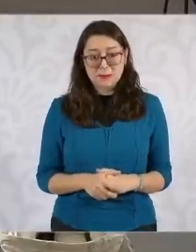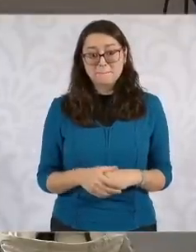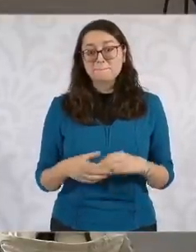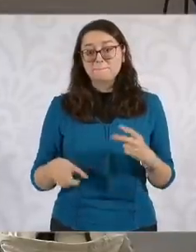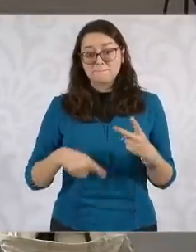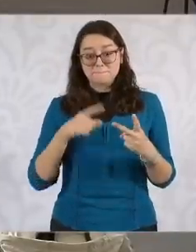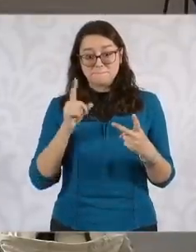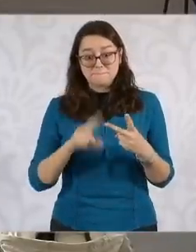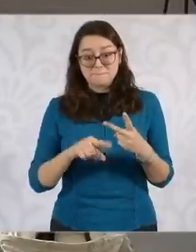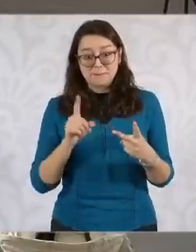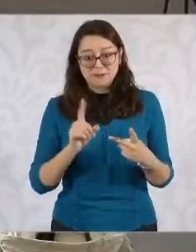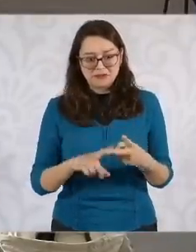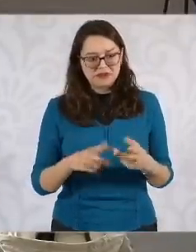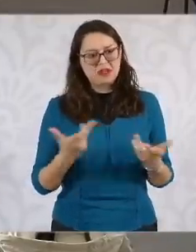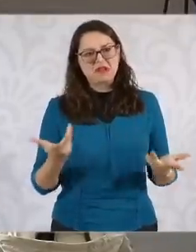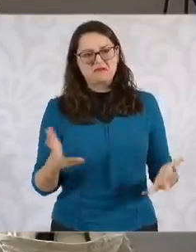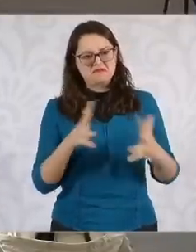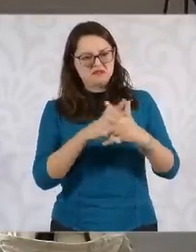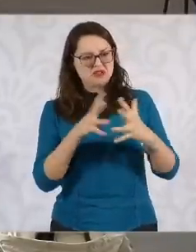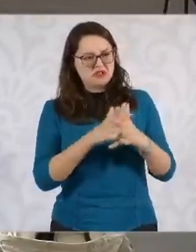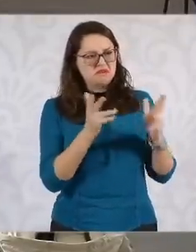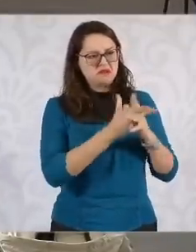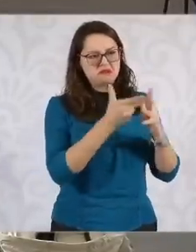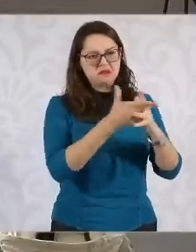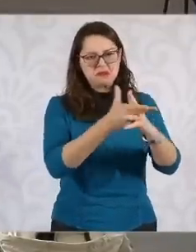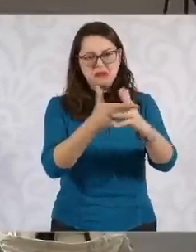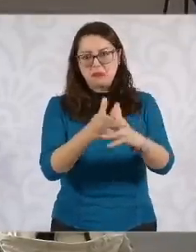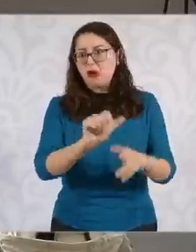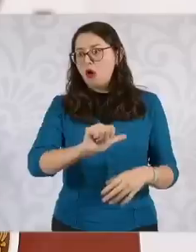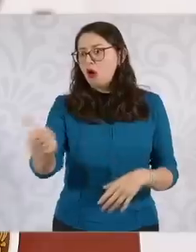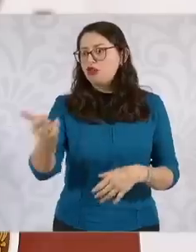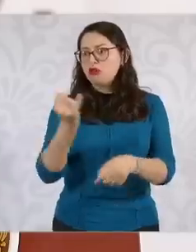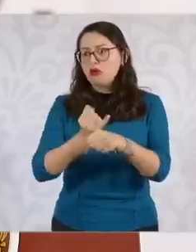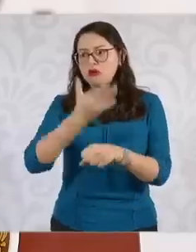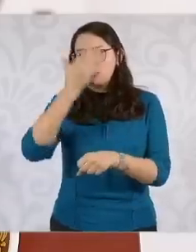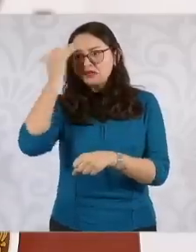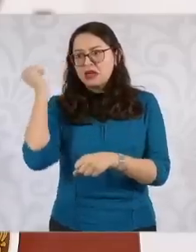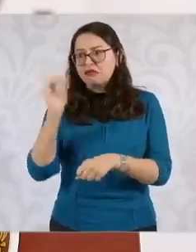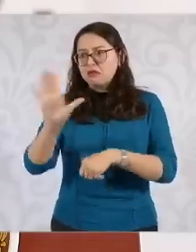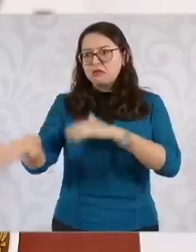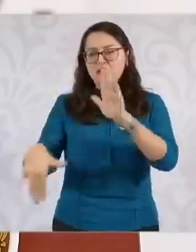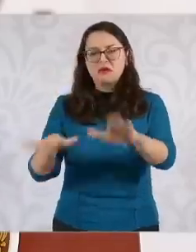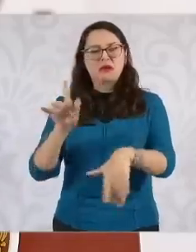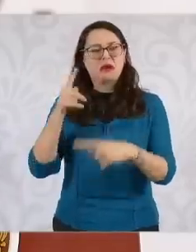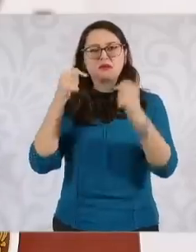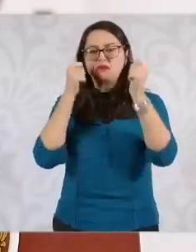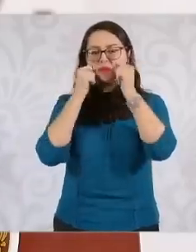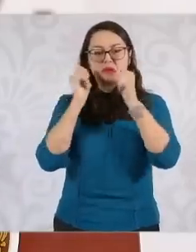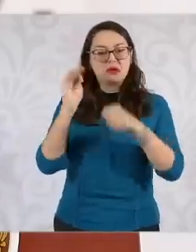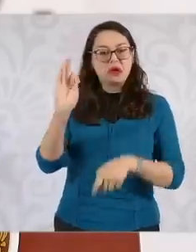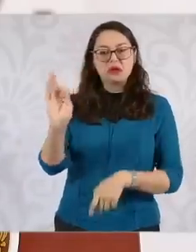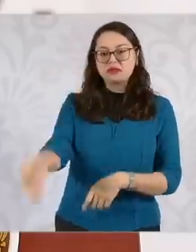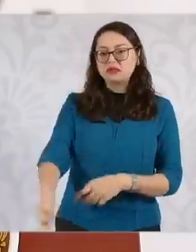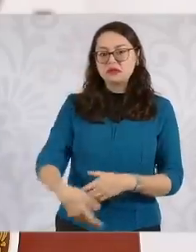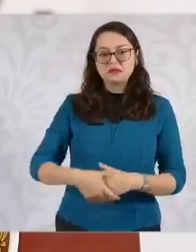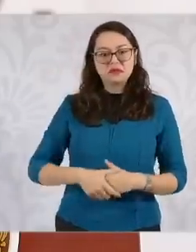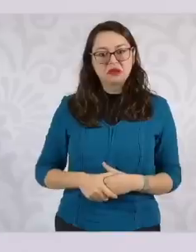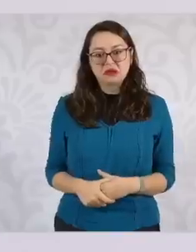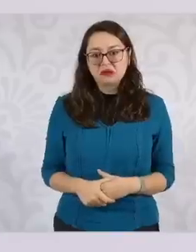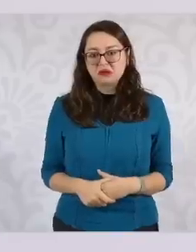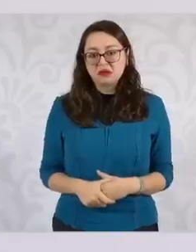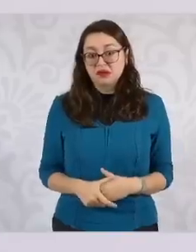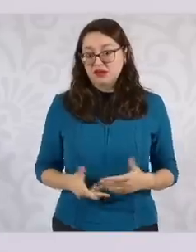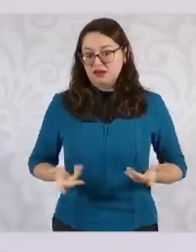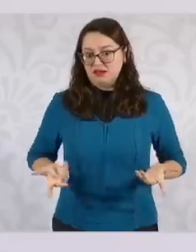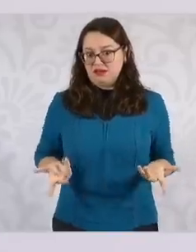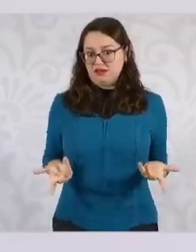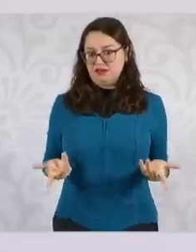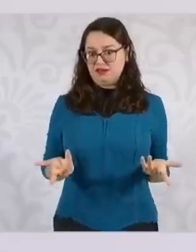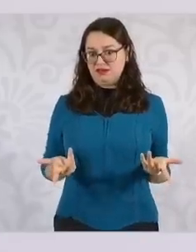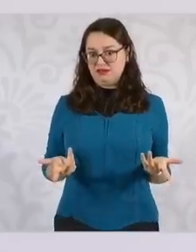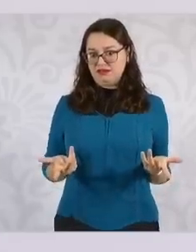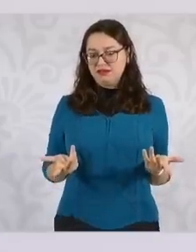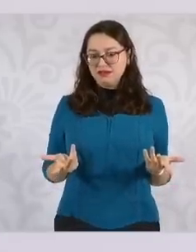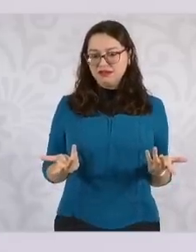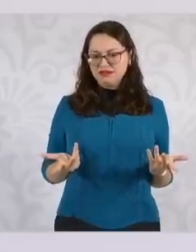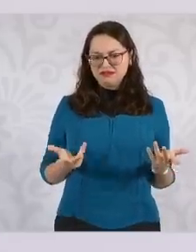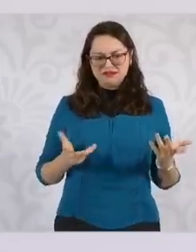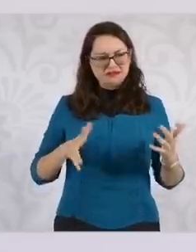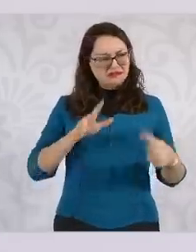colaterales hoy se sabe que quien estaba al mando de esa